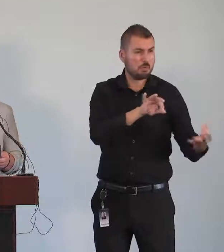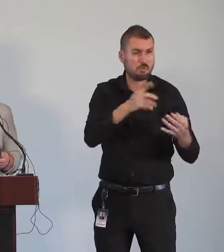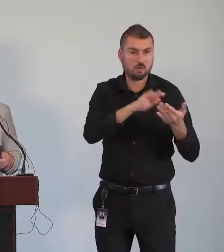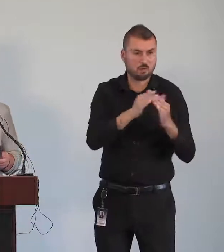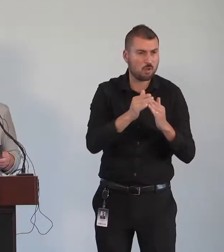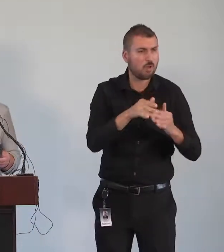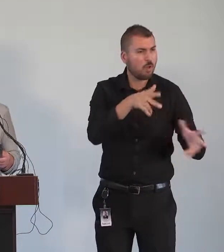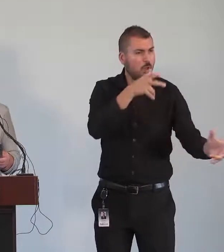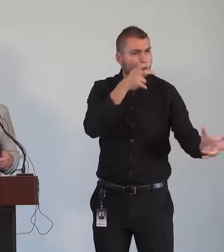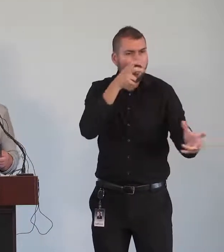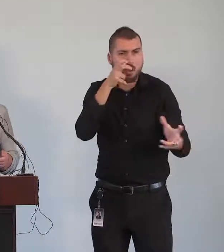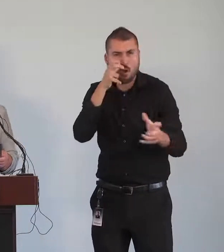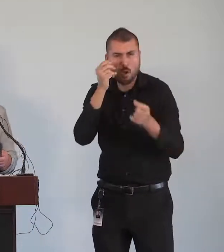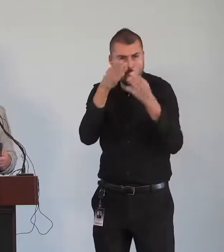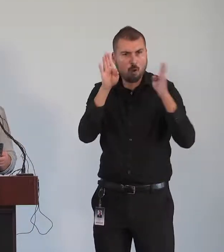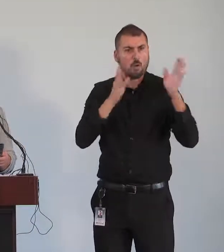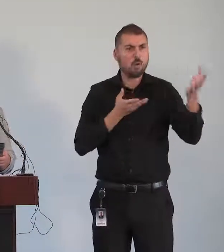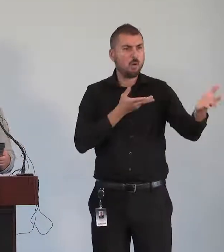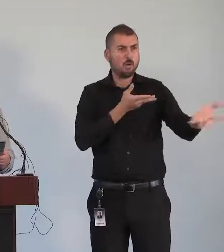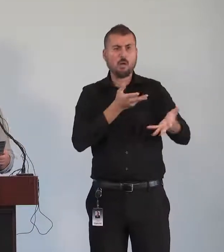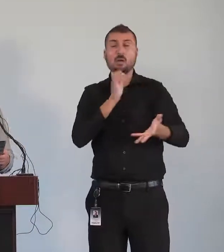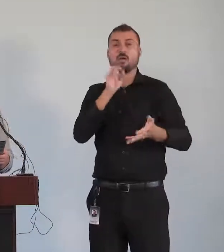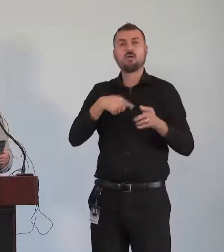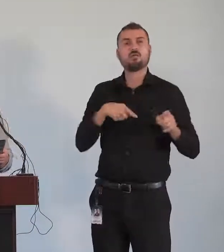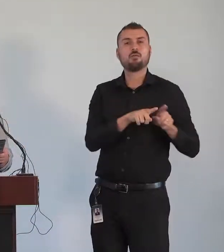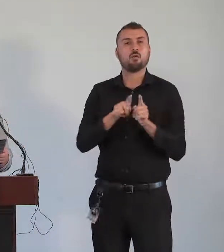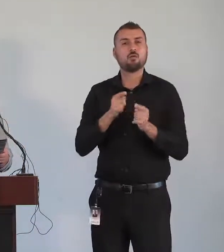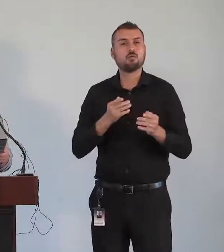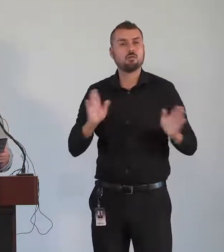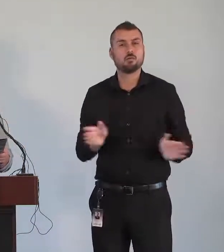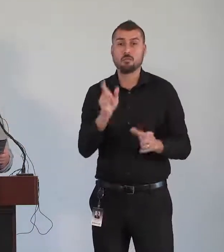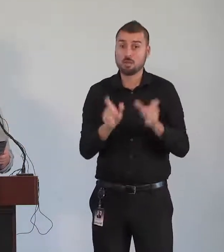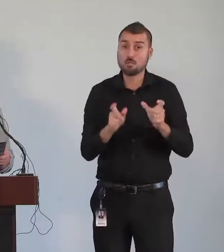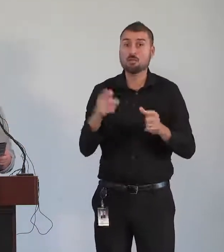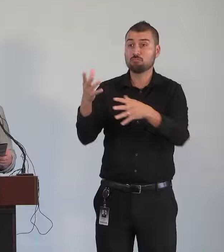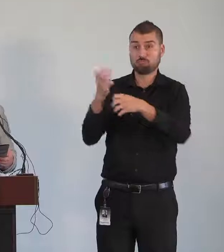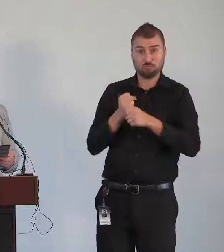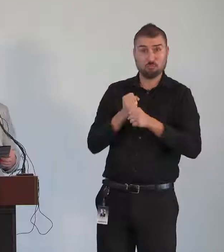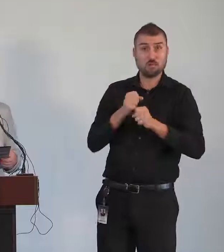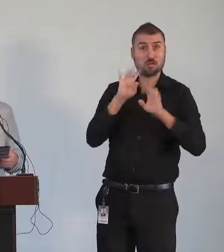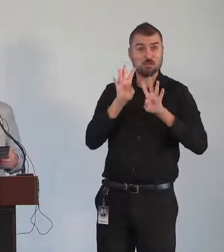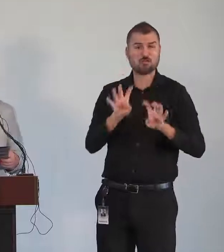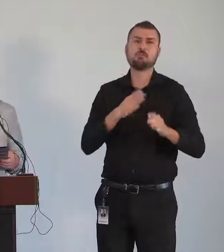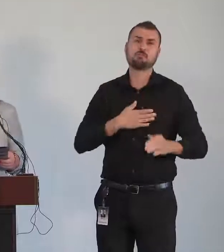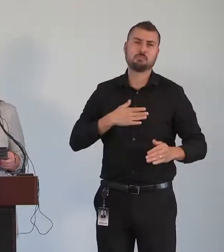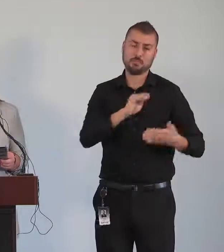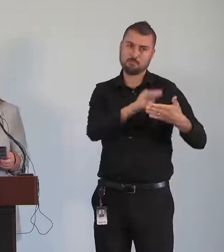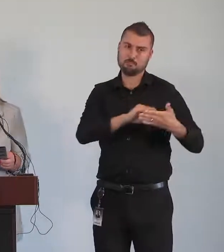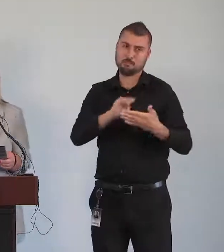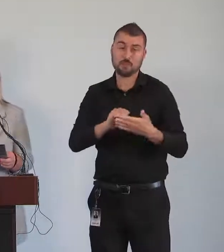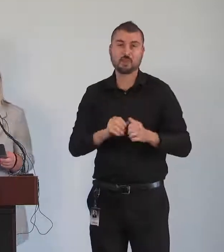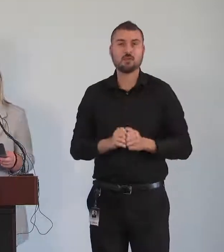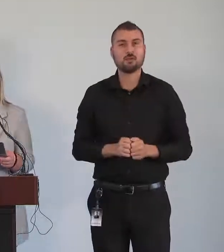y alentamos a todos los que reciben una encuesta a que la completen, lamentablemente para garantizar